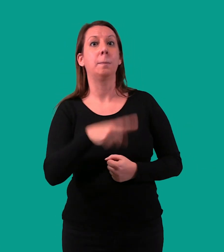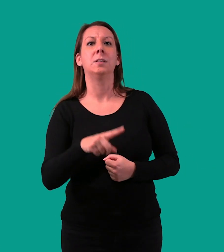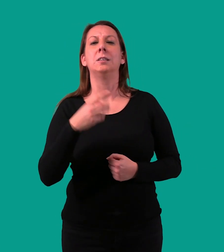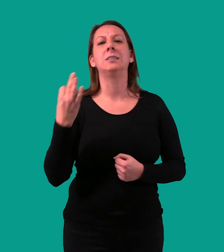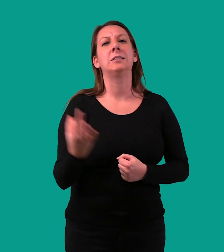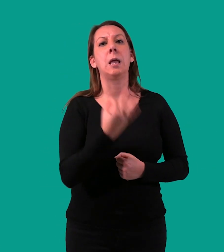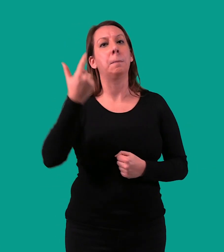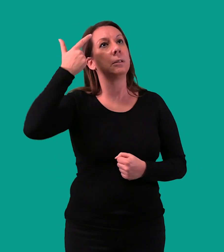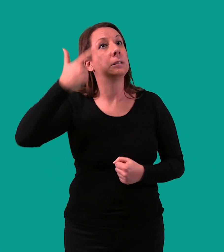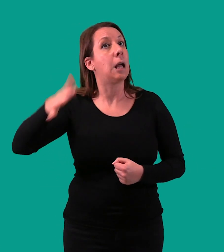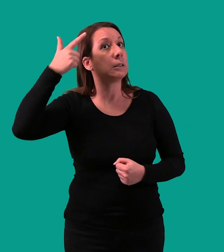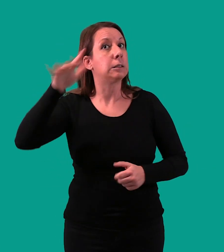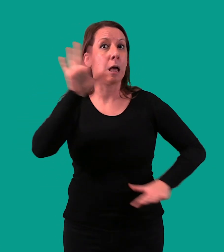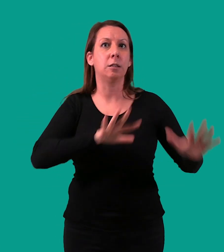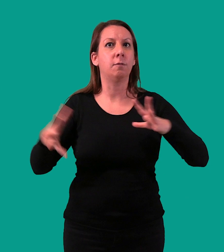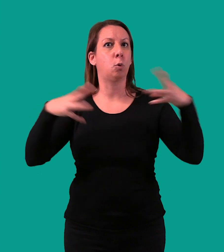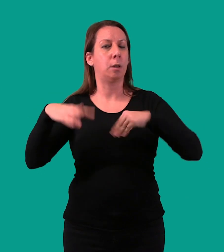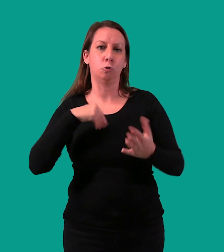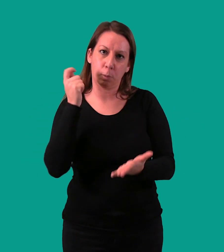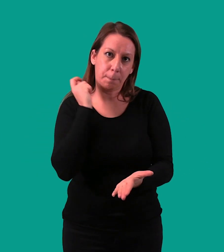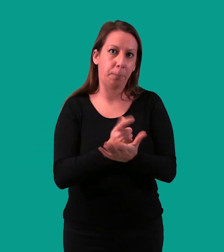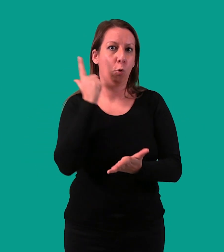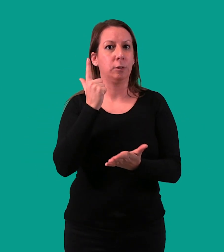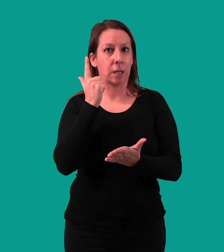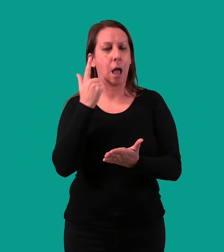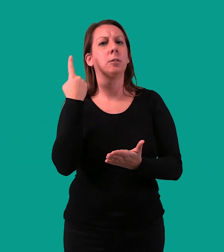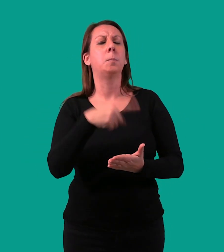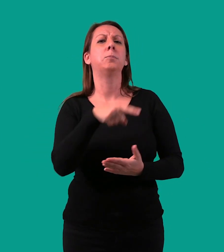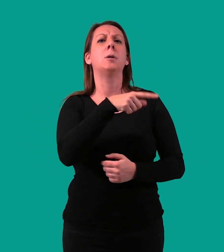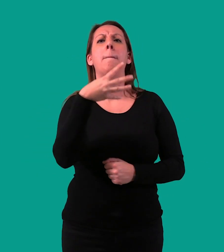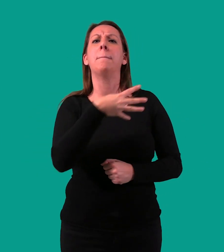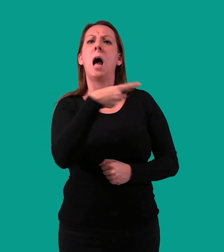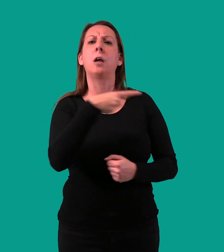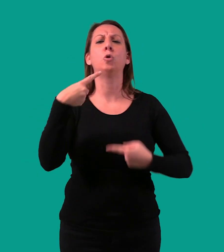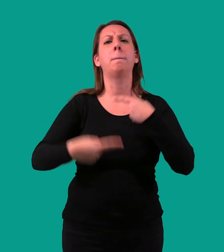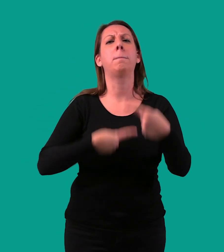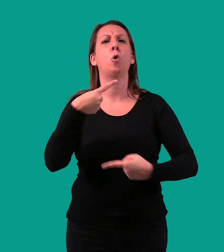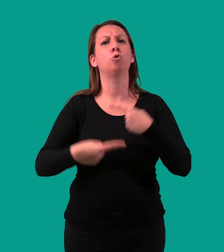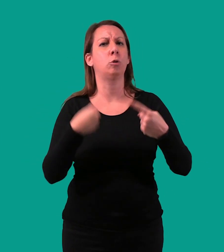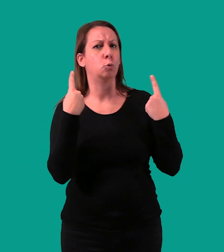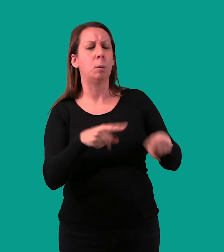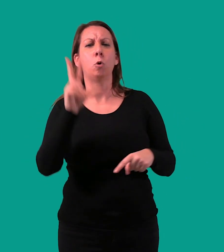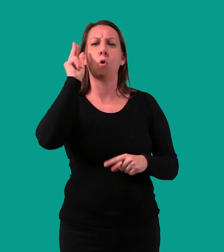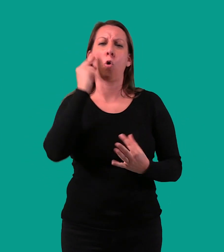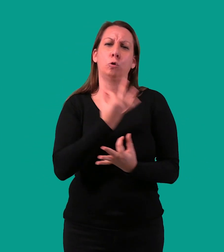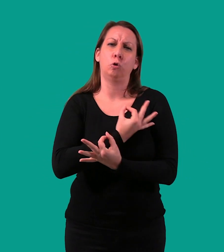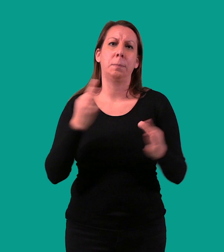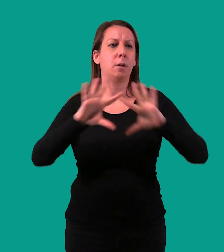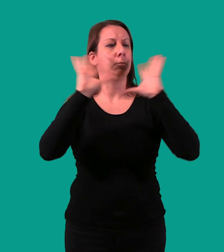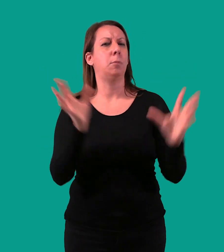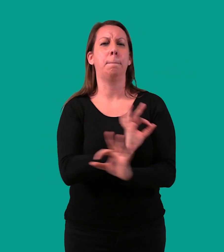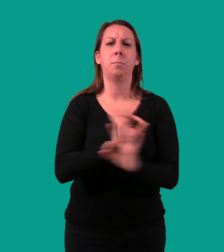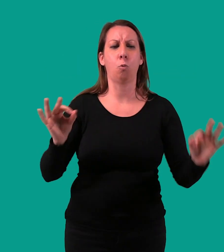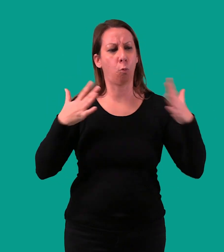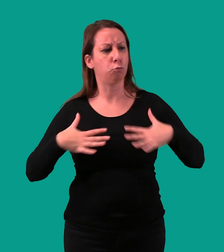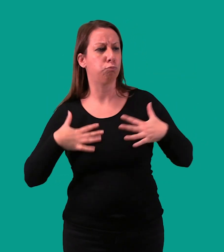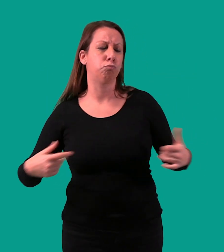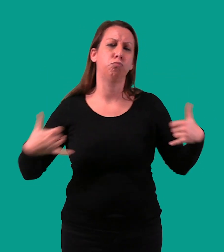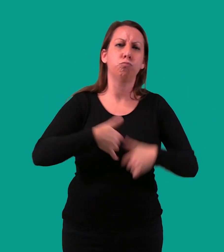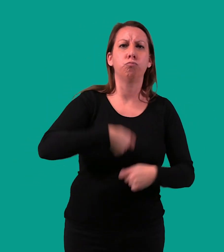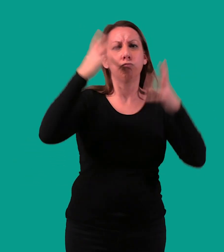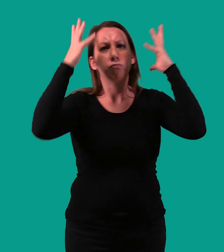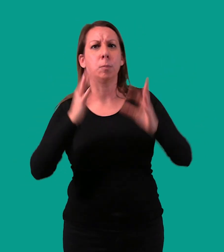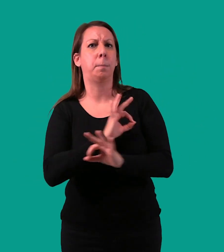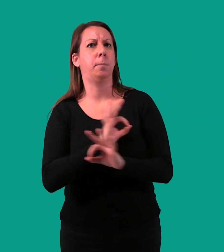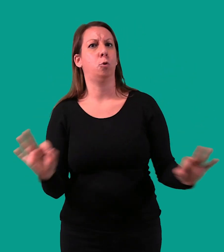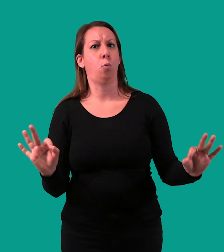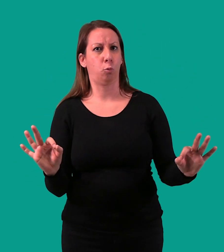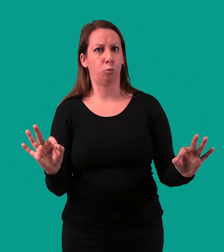È sempre bene saperlo. Ma sa già tutte le procedure ed è ben equipaggiato.